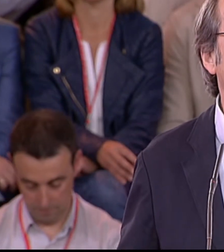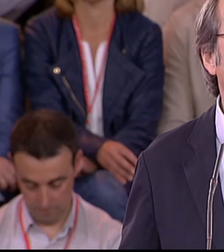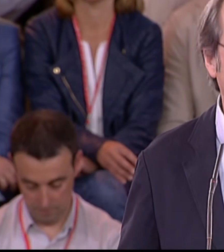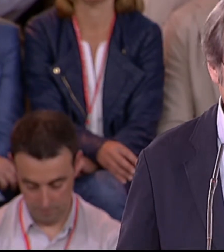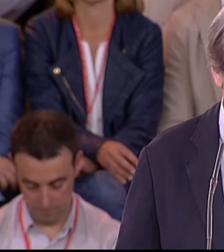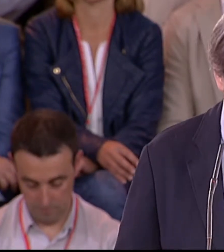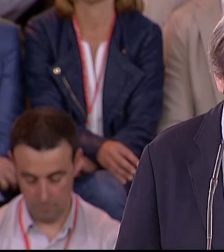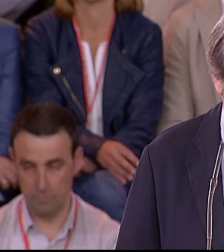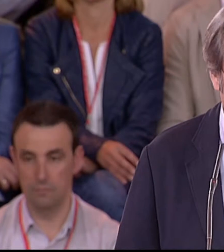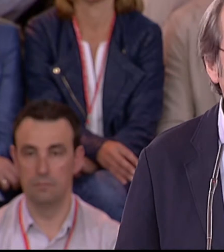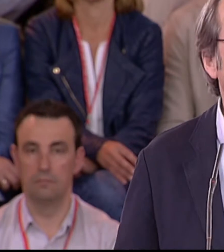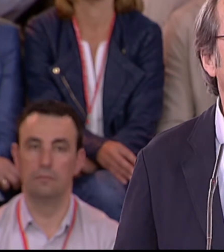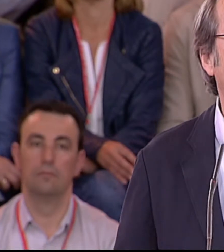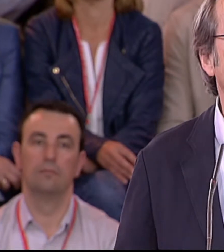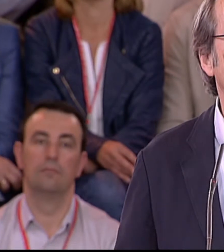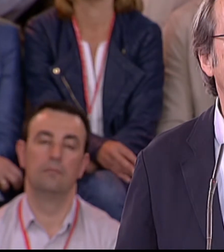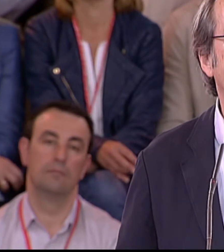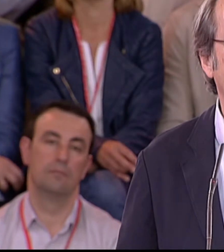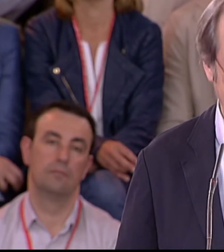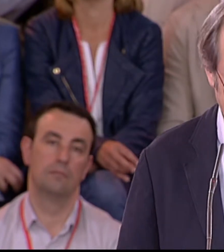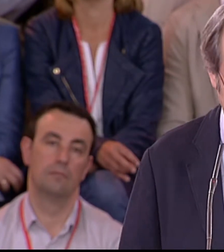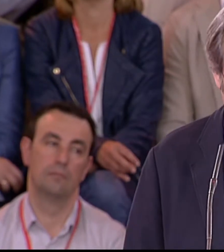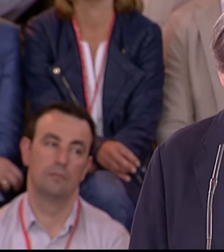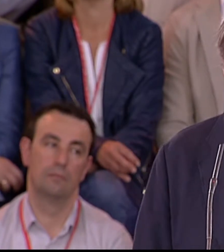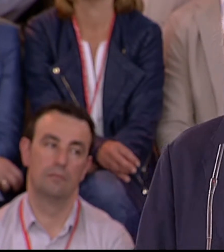algunas vaciadas para usos e intereses